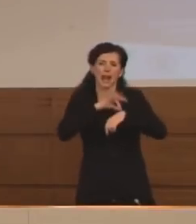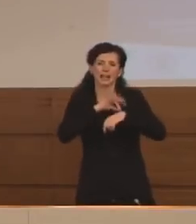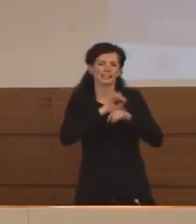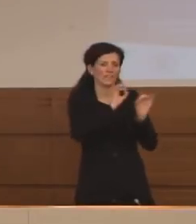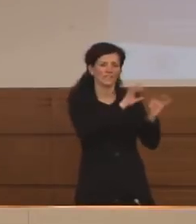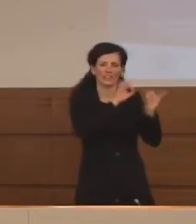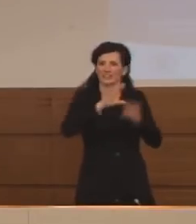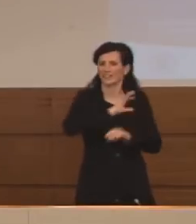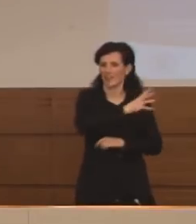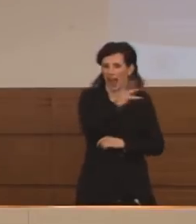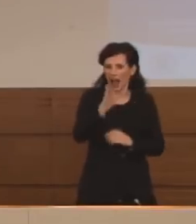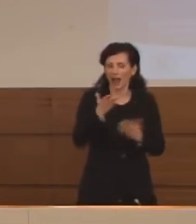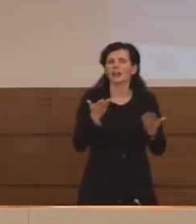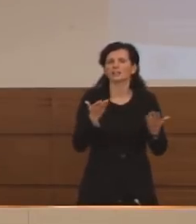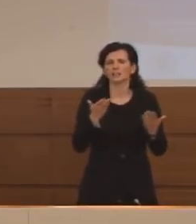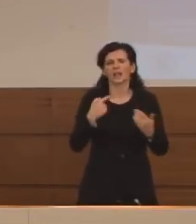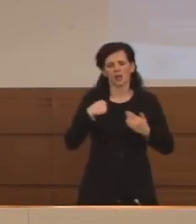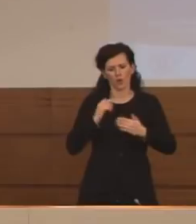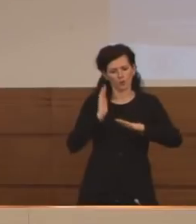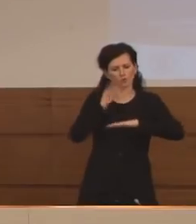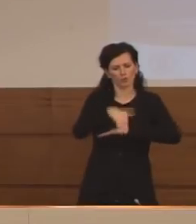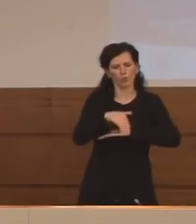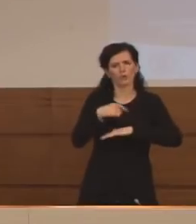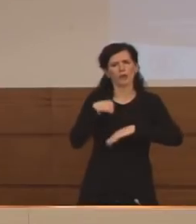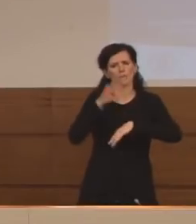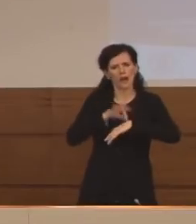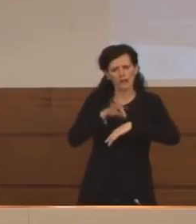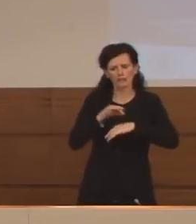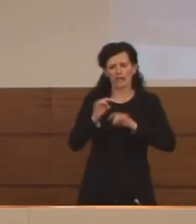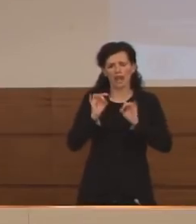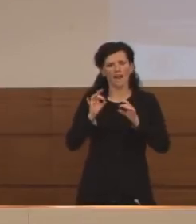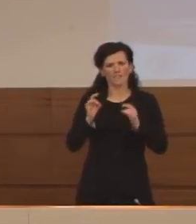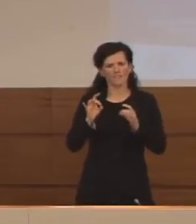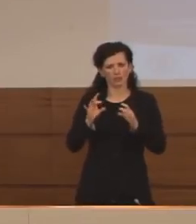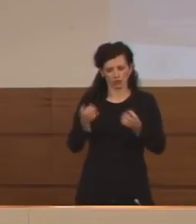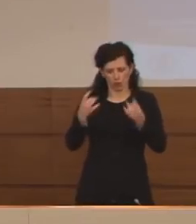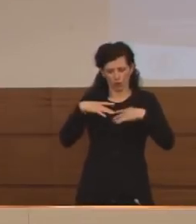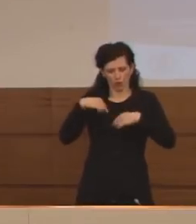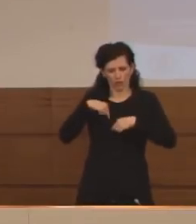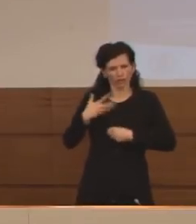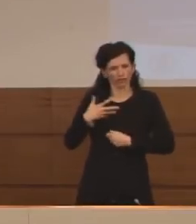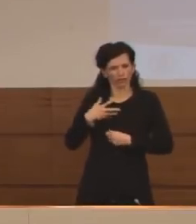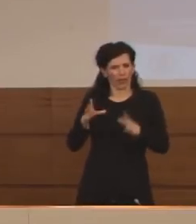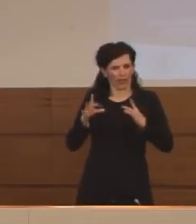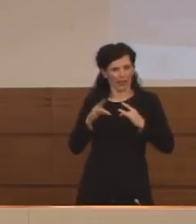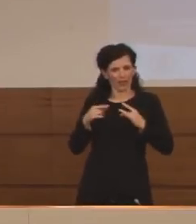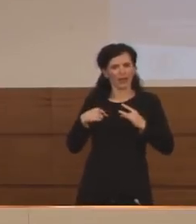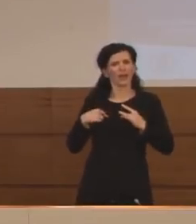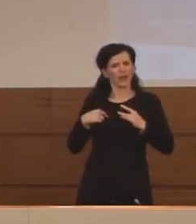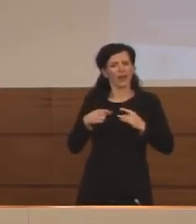Nel senso che una volta superata la malattia o l'infezione se si fanno degli anticorpi probabilmente sei protetto.